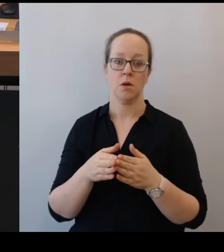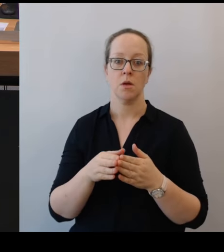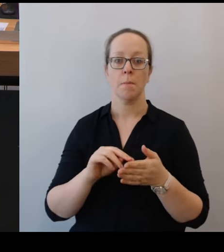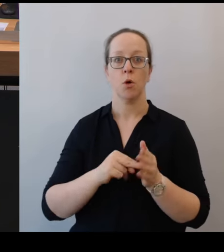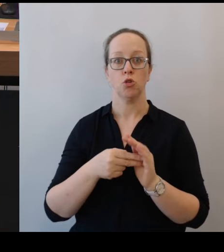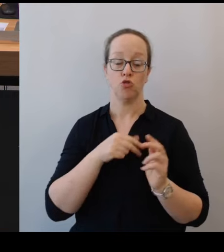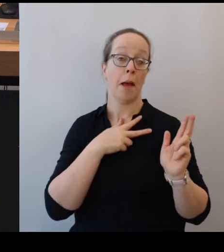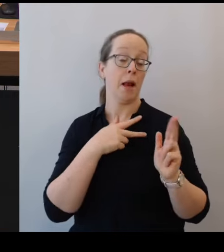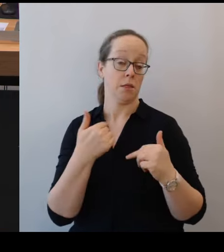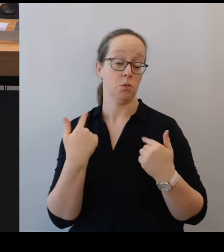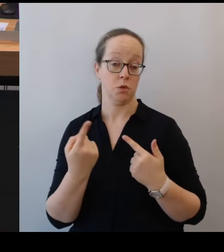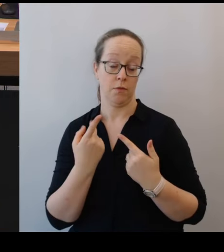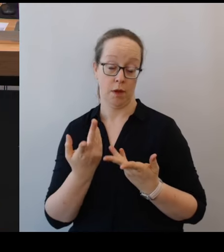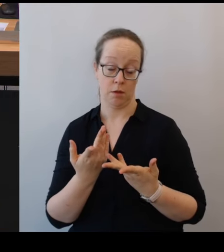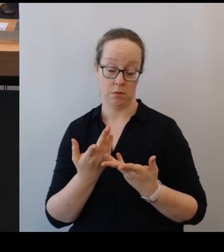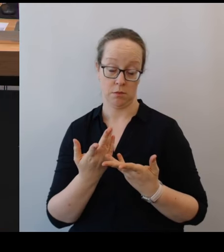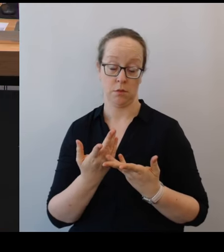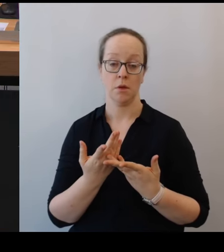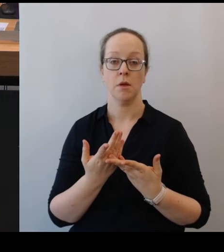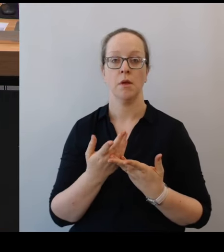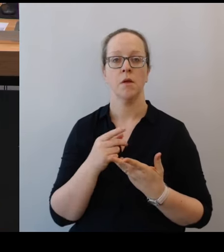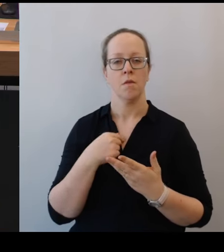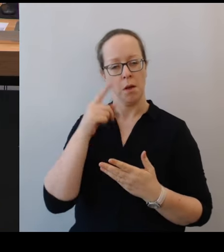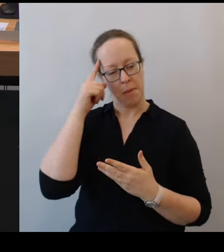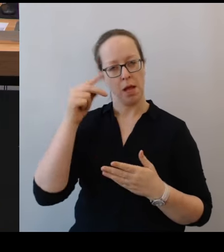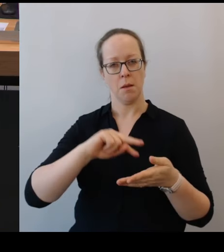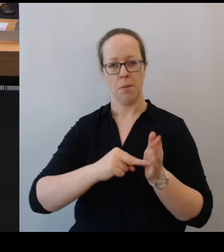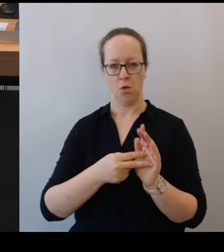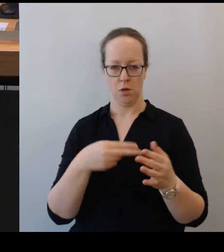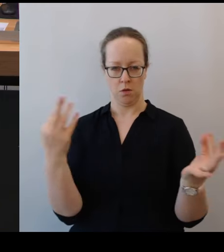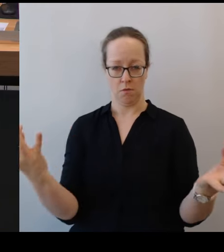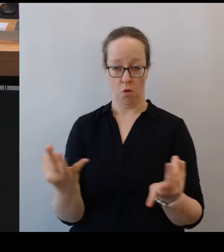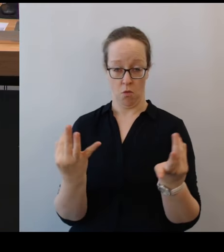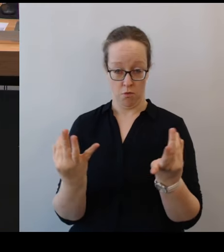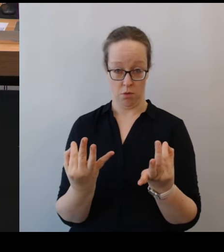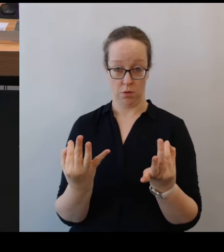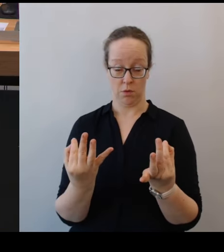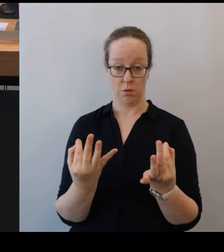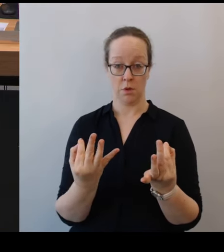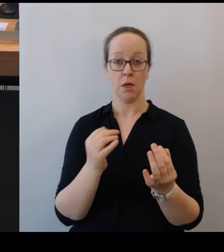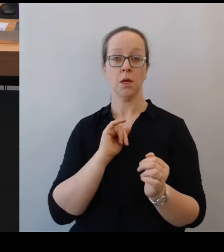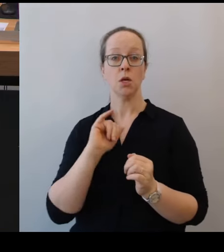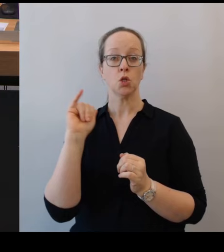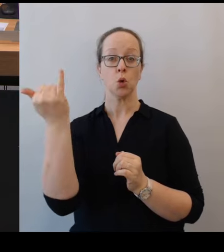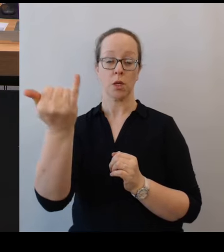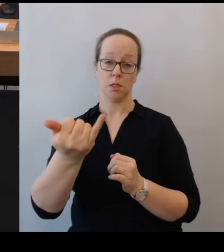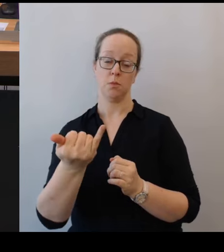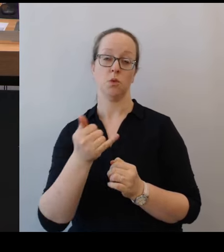da ist, die Tourismusbranche mehr oder weniger zu belasten oder mehr oder weniger wahrscheinlich negativen Einfluss auf die touristische